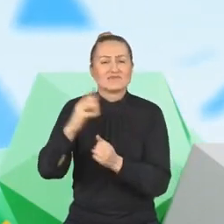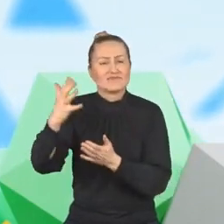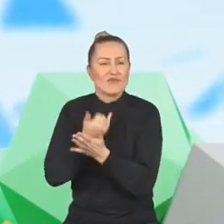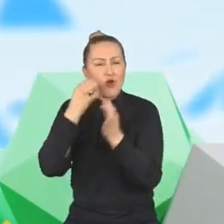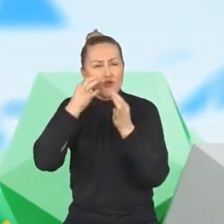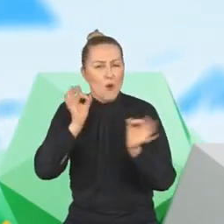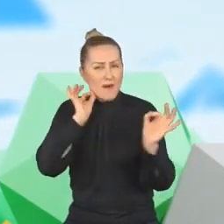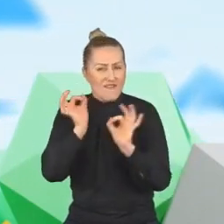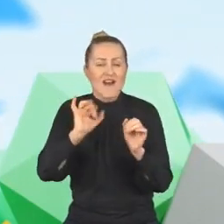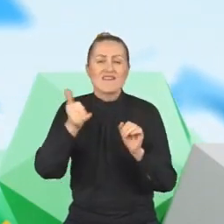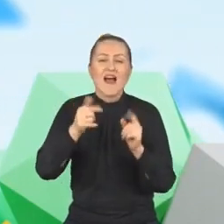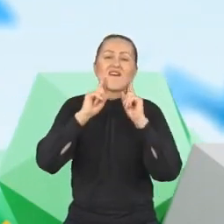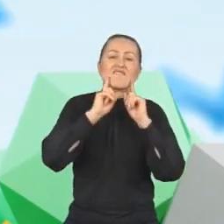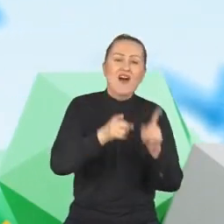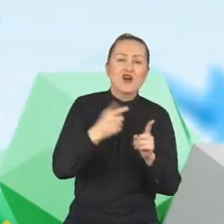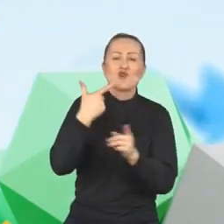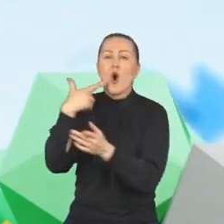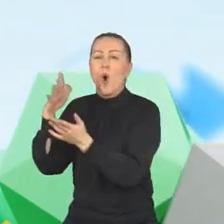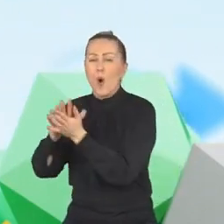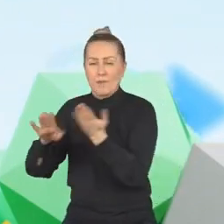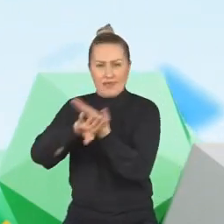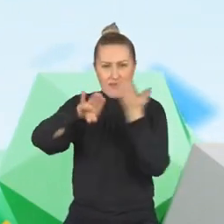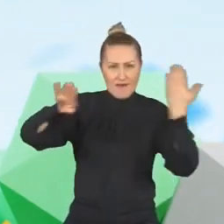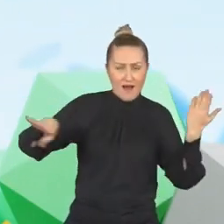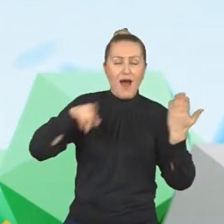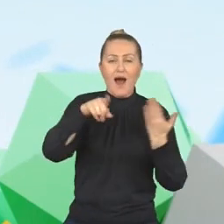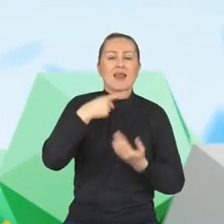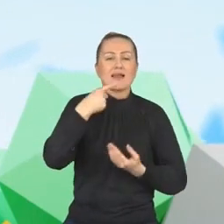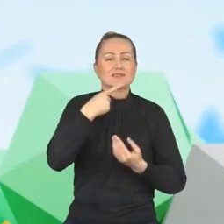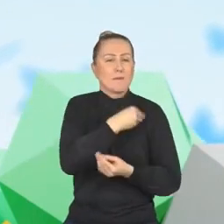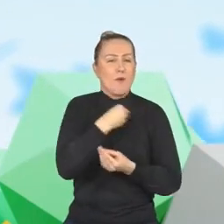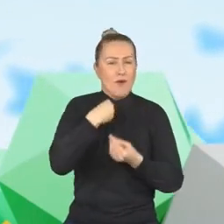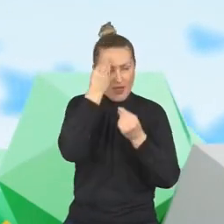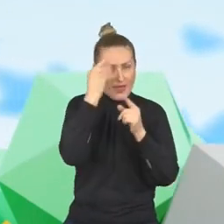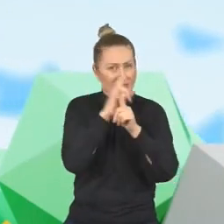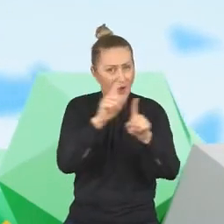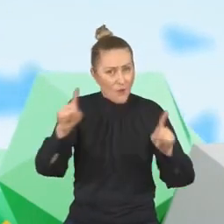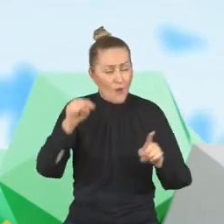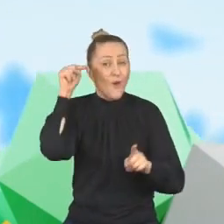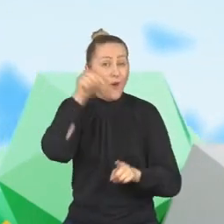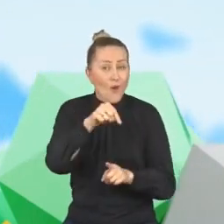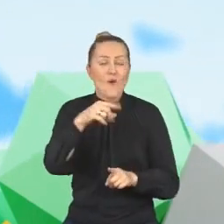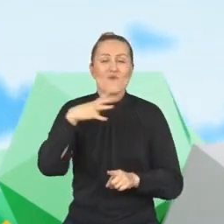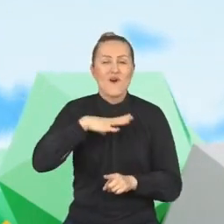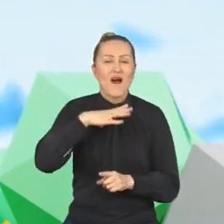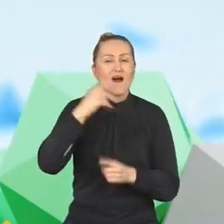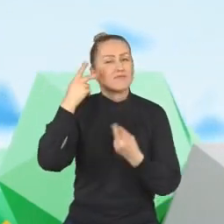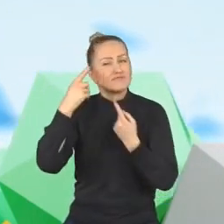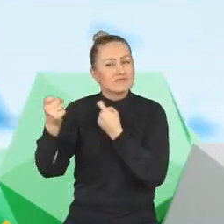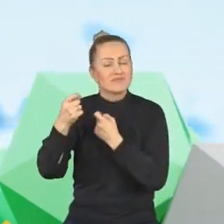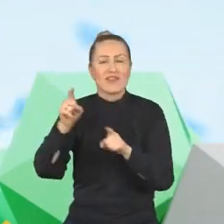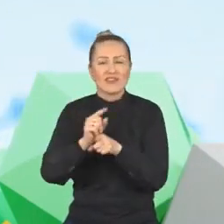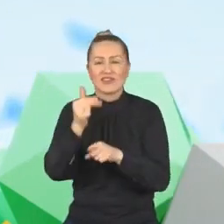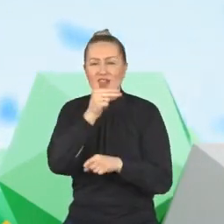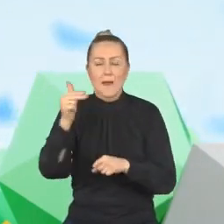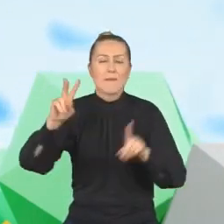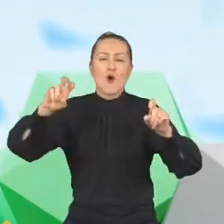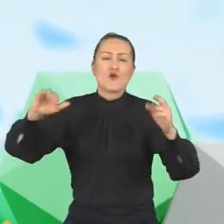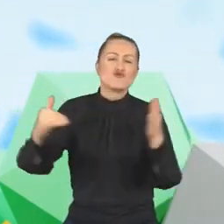opinii, a w przypadku polonistów np. polonistek zwracacie również uwagę na takie problemy jak kwestia nowomowy czy propagandy sięgając